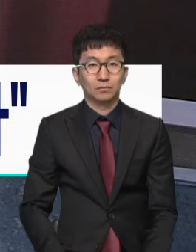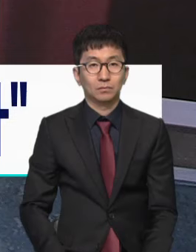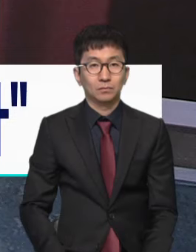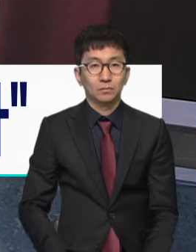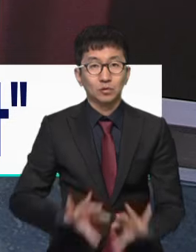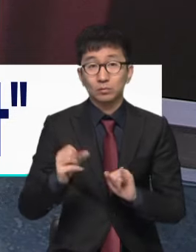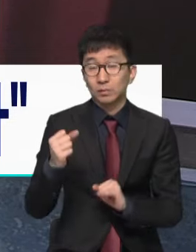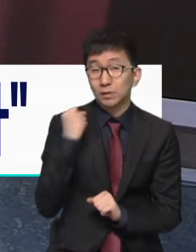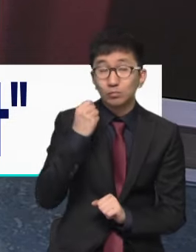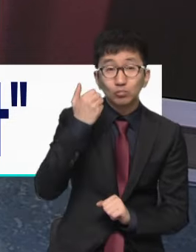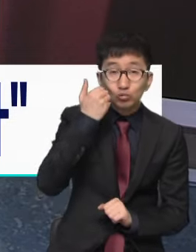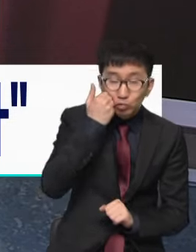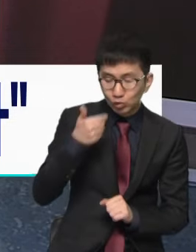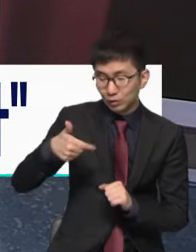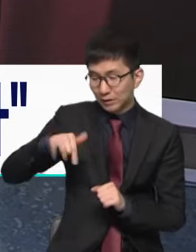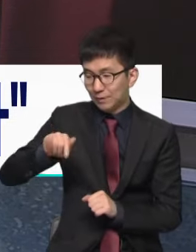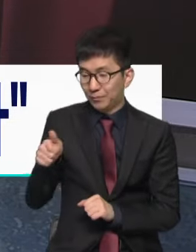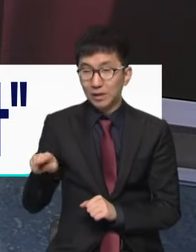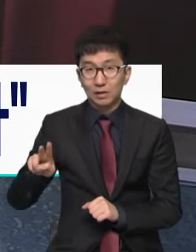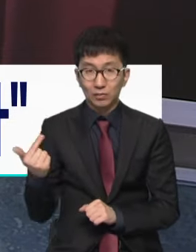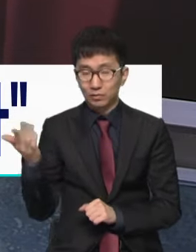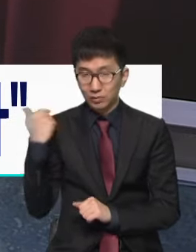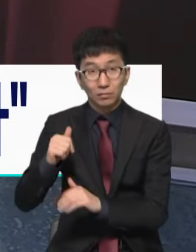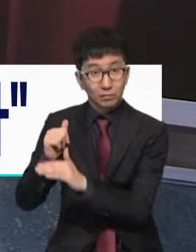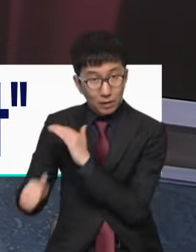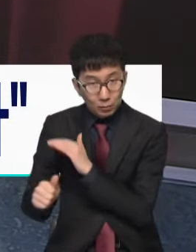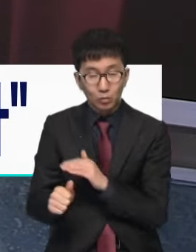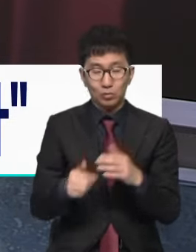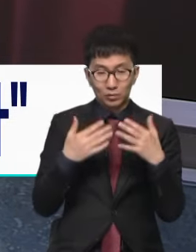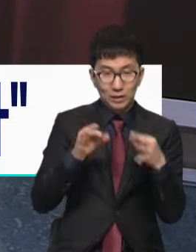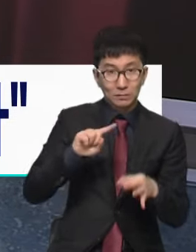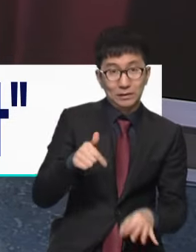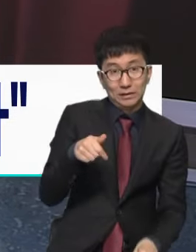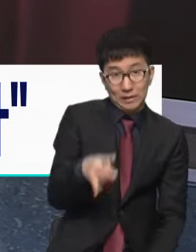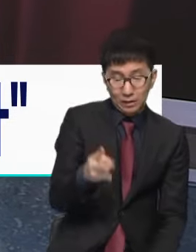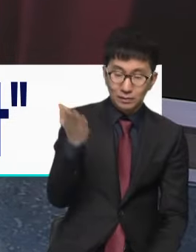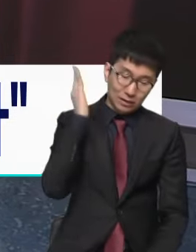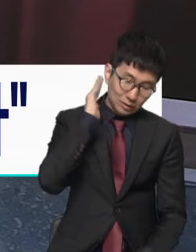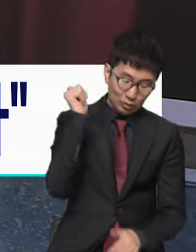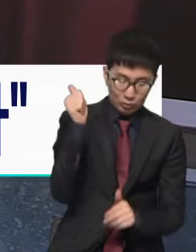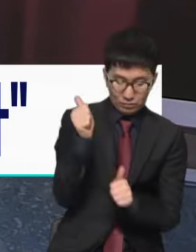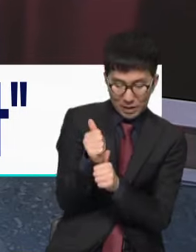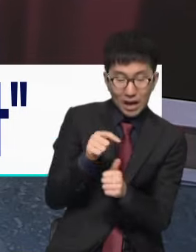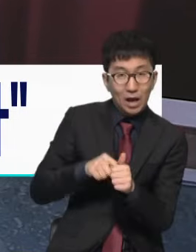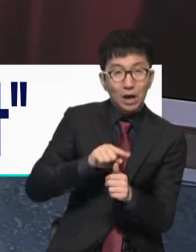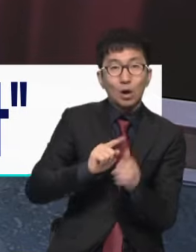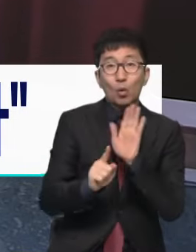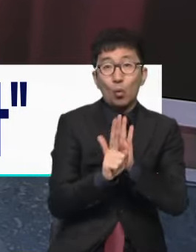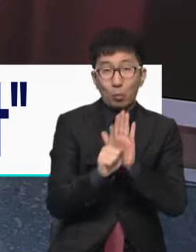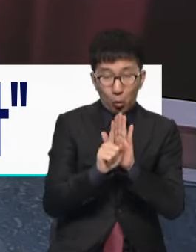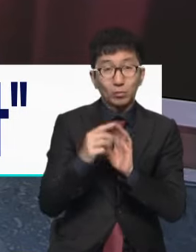(앵커) 국민의힘에서는 김기현 전 대표와 김은혜 전 대통령실 홍보수석이 경선에서 승리해서 공천을 확정했습니다.